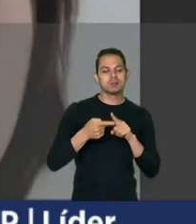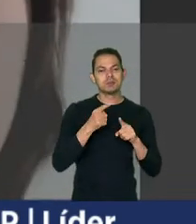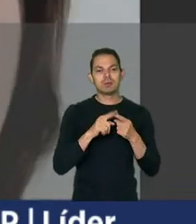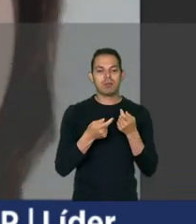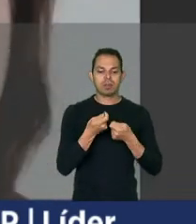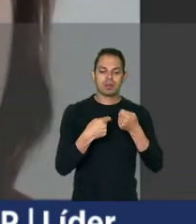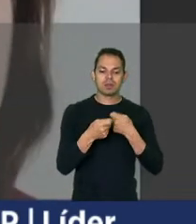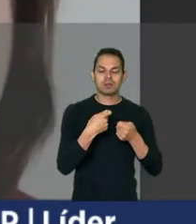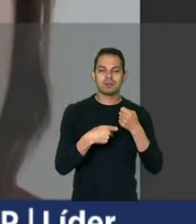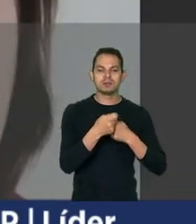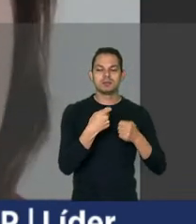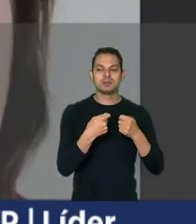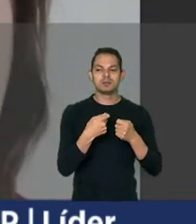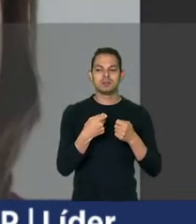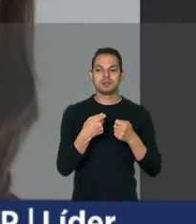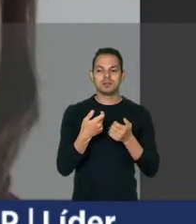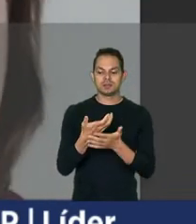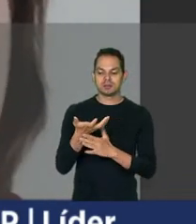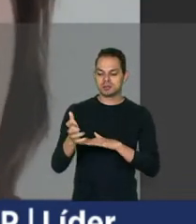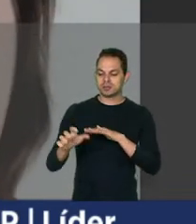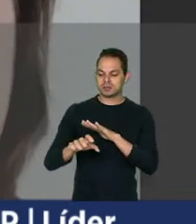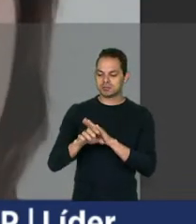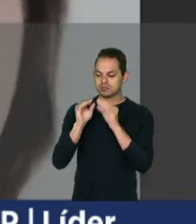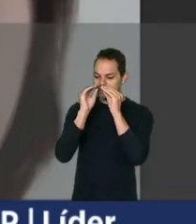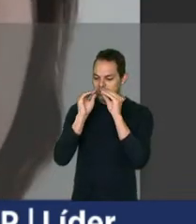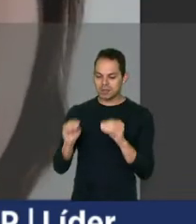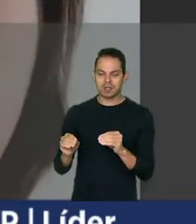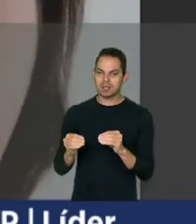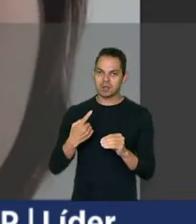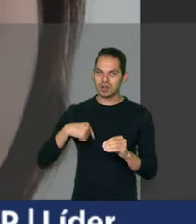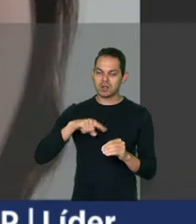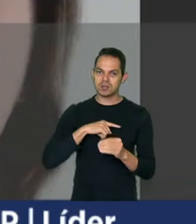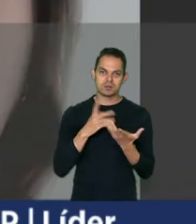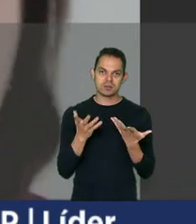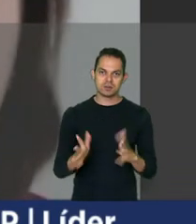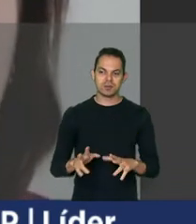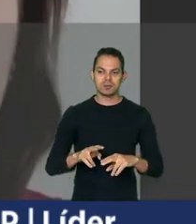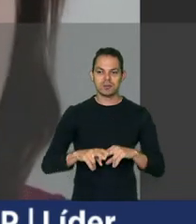NEGÓCIOS, DESRESPEITANDO O NOSSO MEIO AMBIENTE, ISSO NÃO DÁ PARA ADMITIR, PORTANTO É